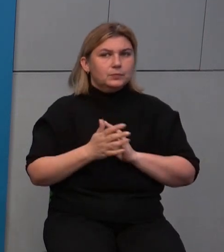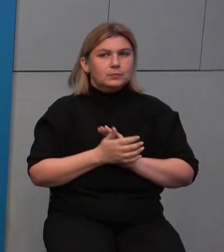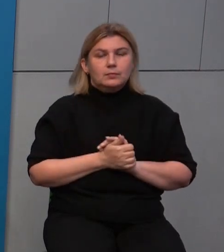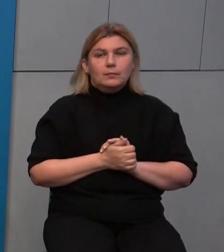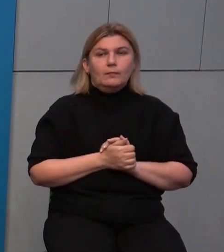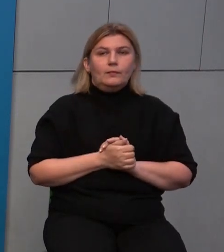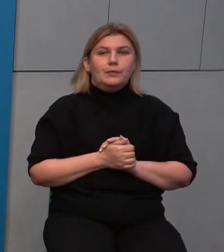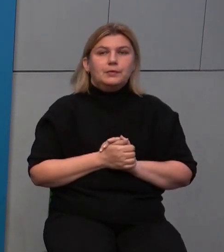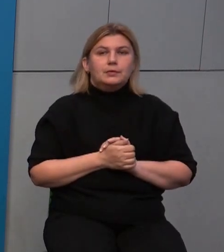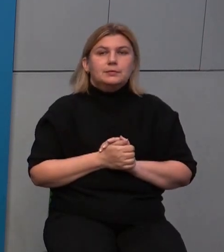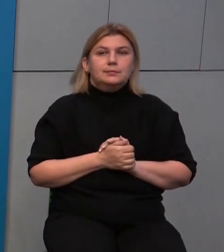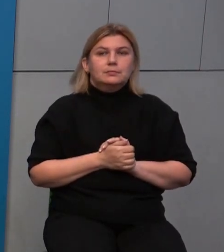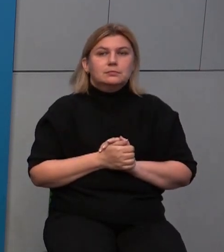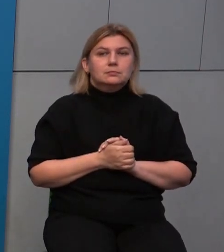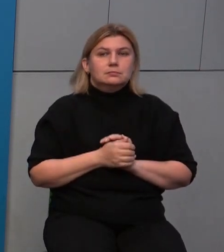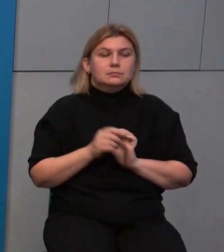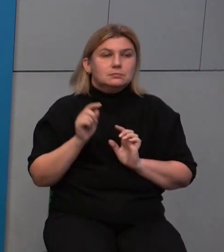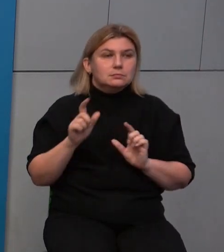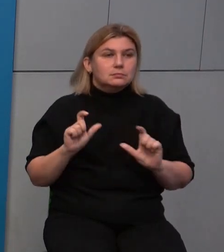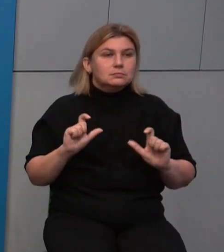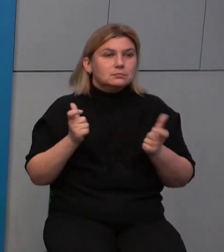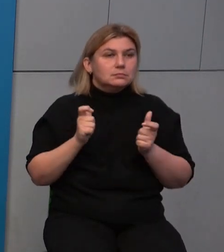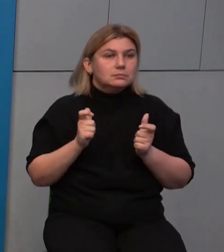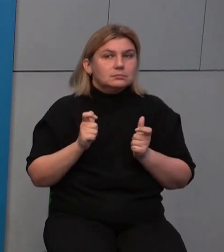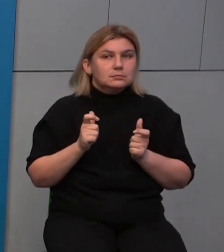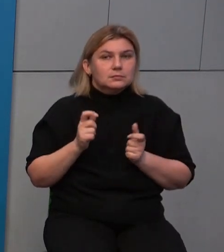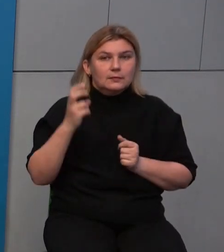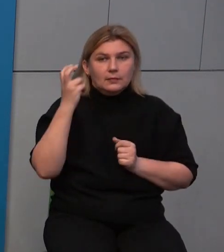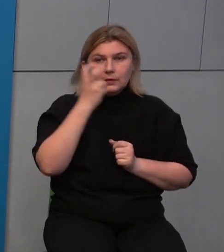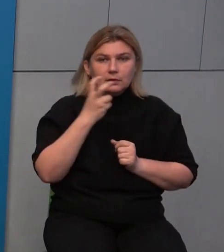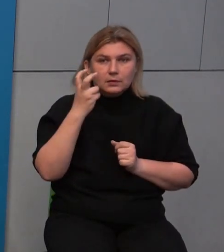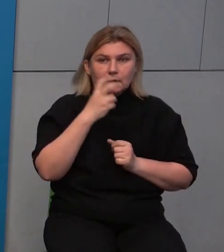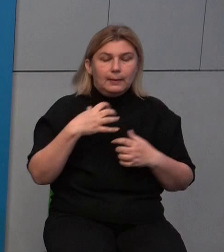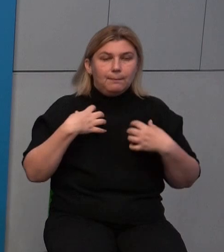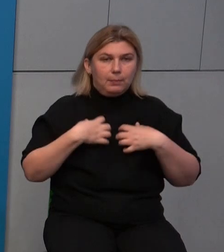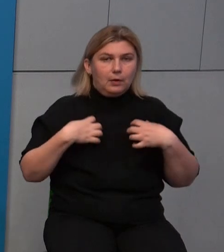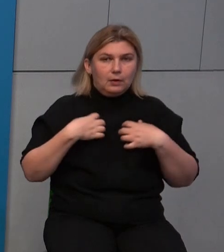I ten przypadek generował właśnie, to zainteresowanie biologią i nauką